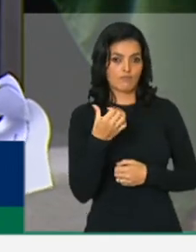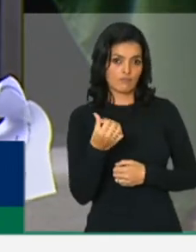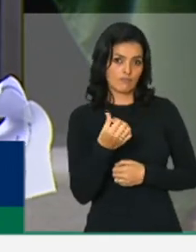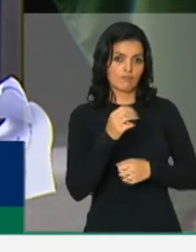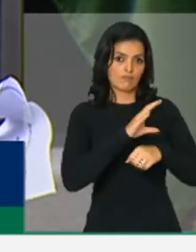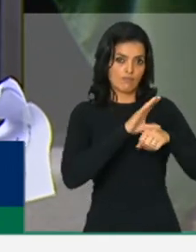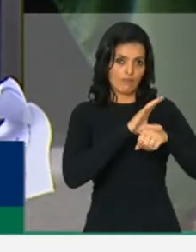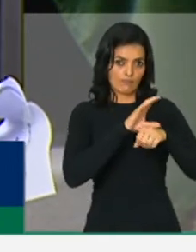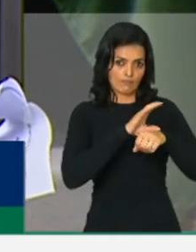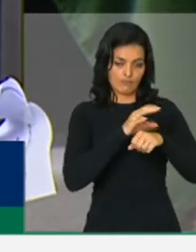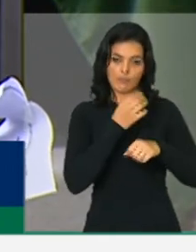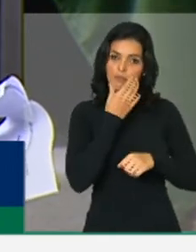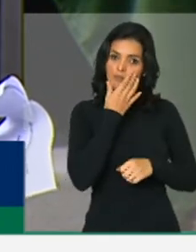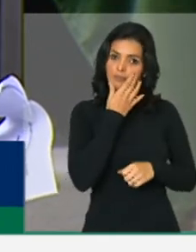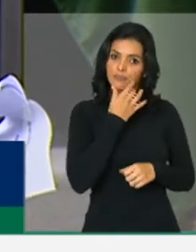TRATADA DA HAORMZ COM